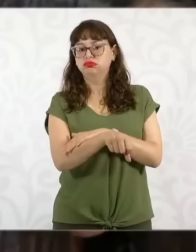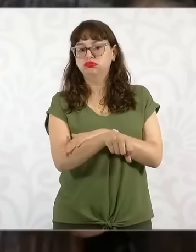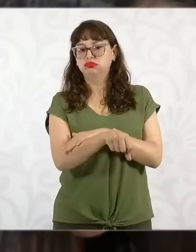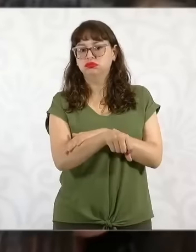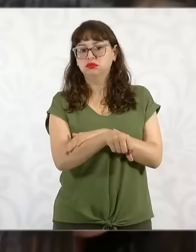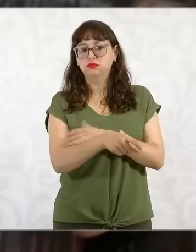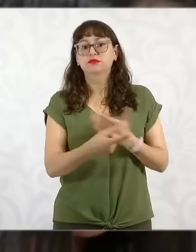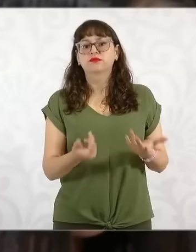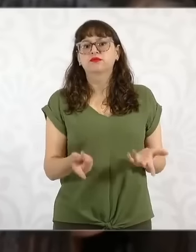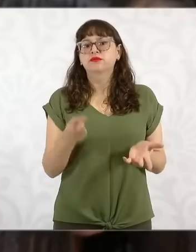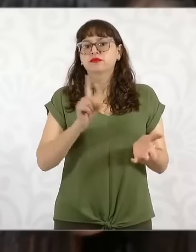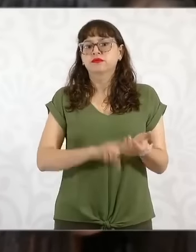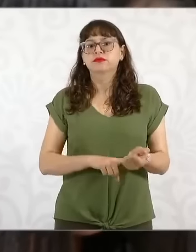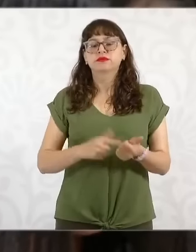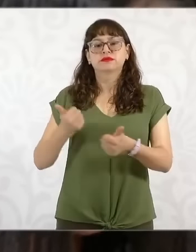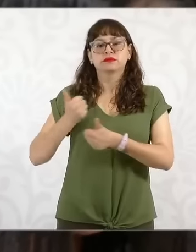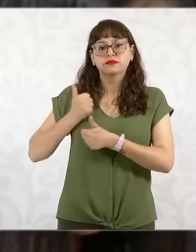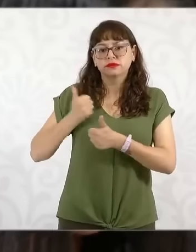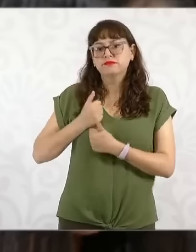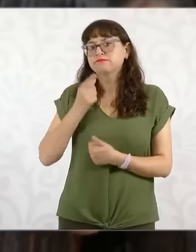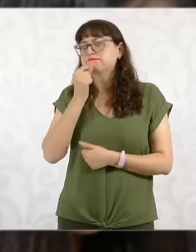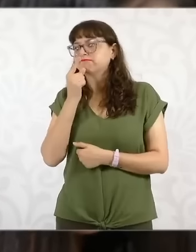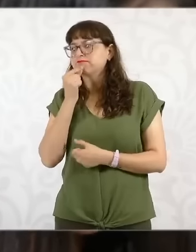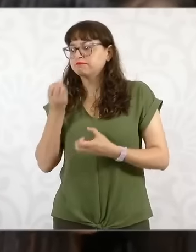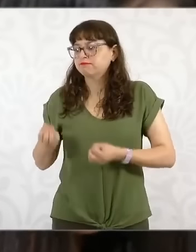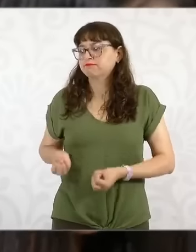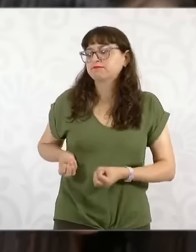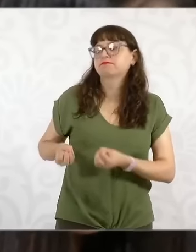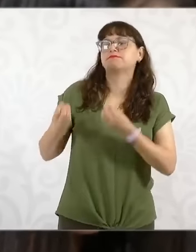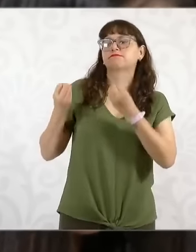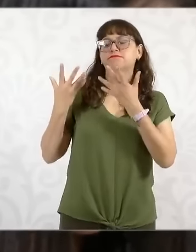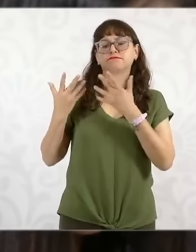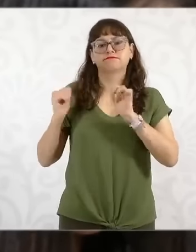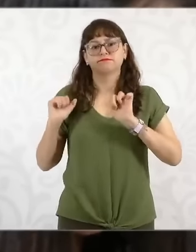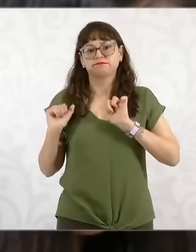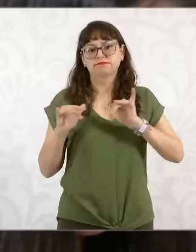participaron y cómo se estuvieron coordinando precisamente con con el digamos que con el